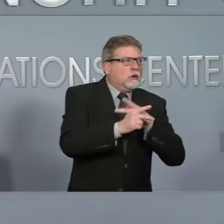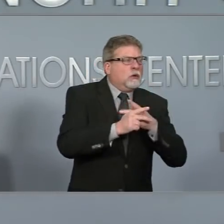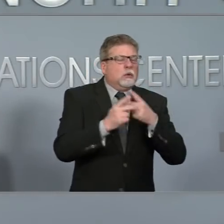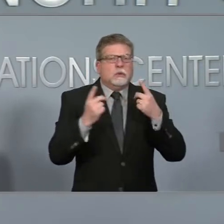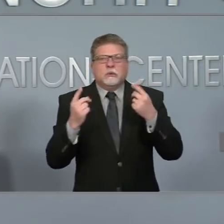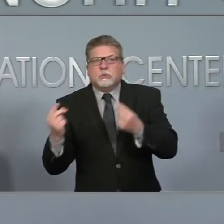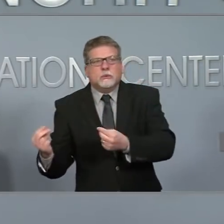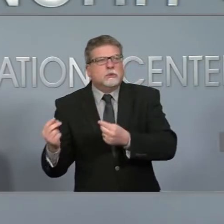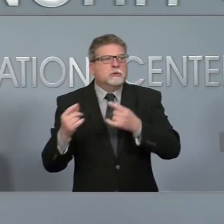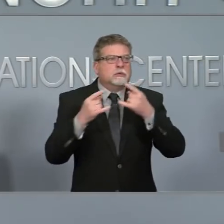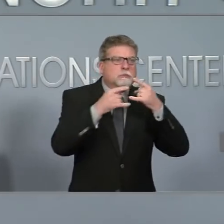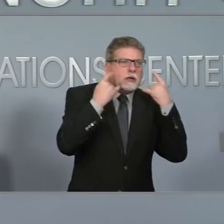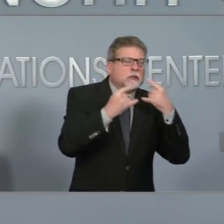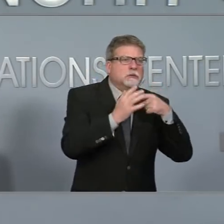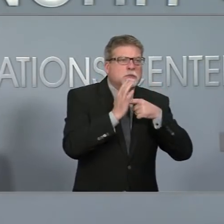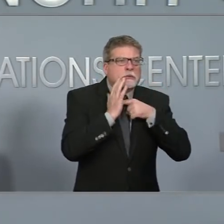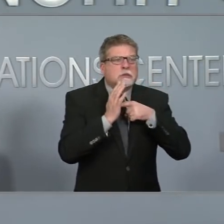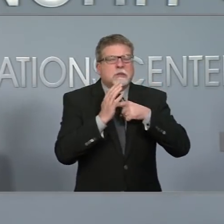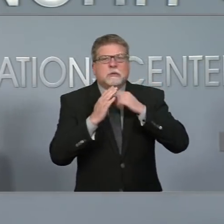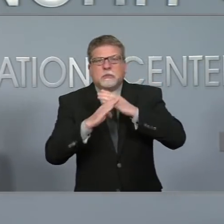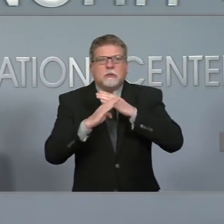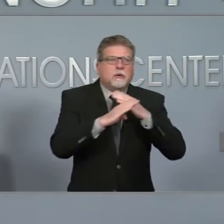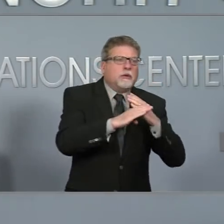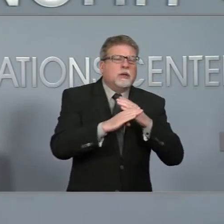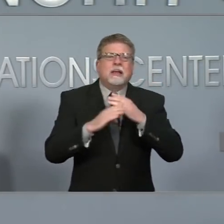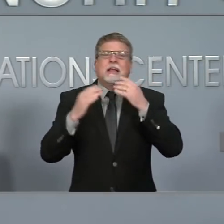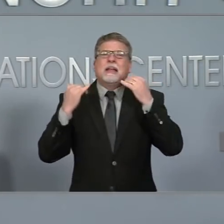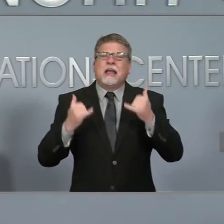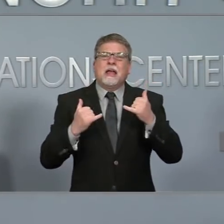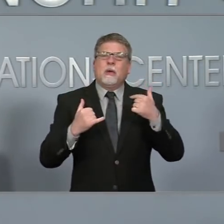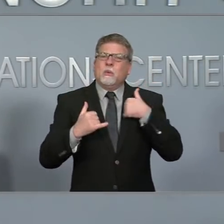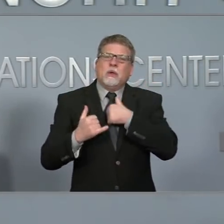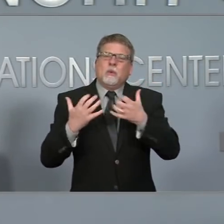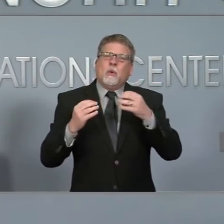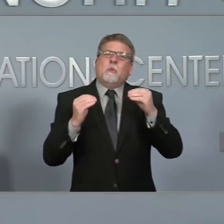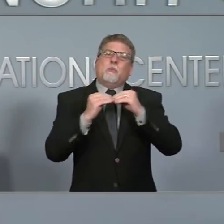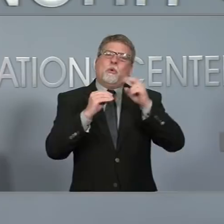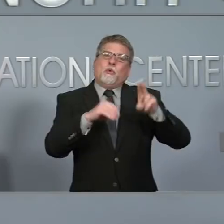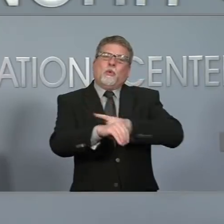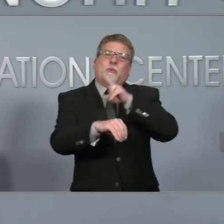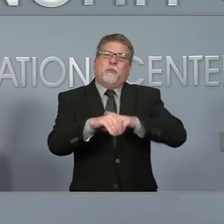Hemos aprendido a protegernos unos a otros de una enfermedad grave